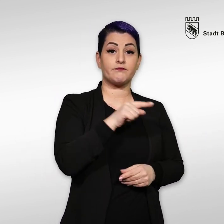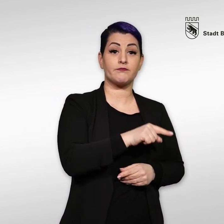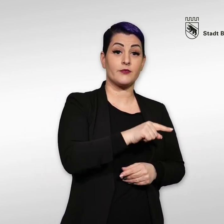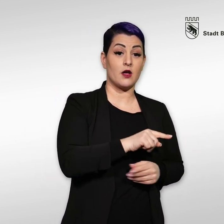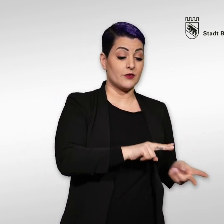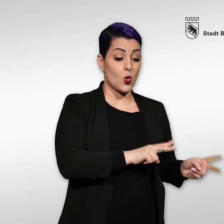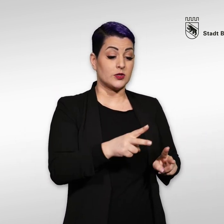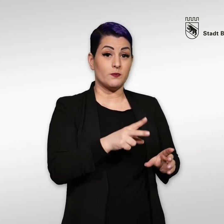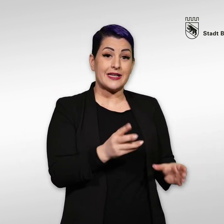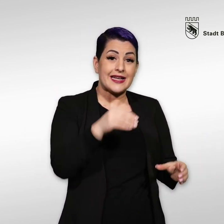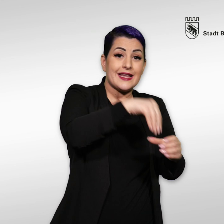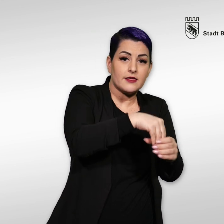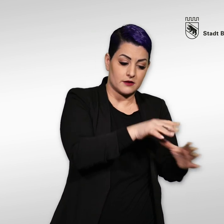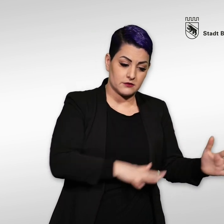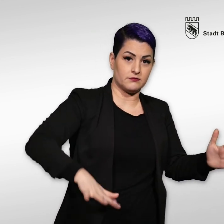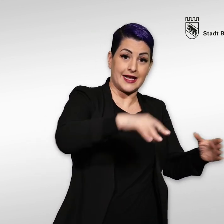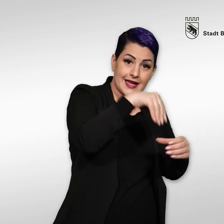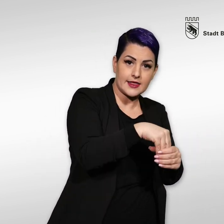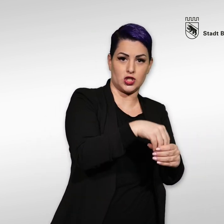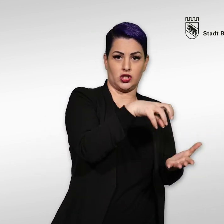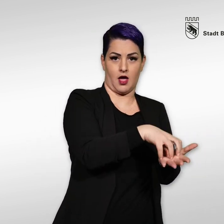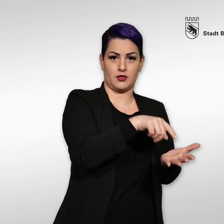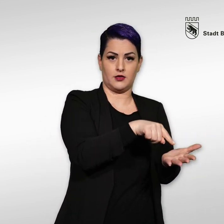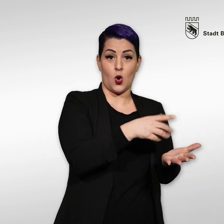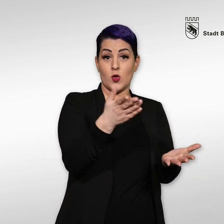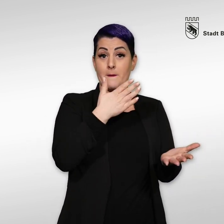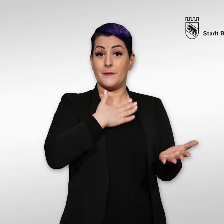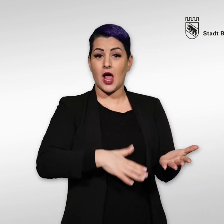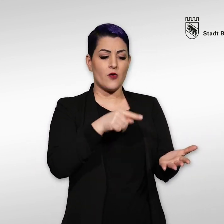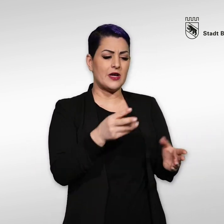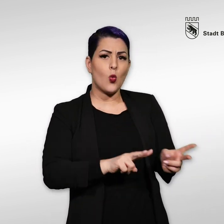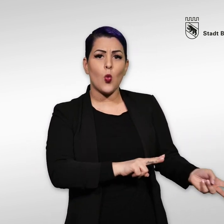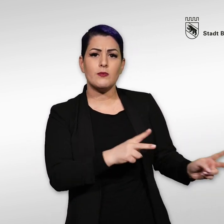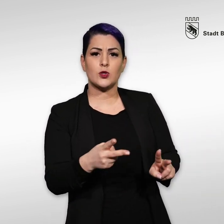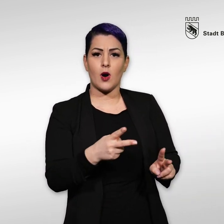Für Umzüge in der Innenstadt, oder wenn Sie im Halte- und Parkverbot stehen möchten,